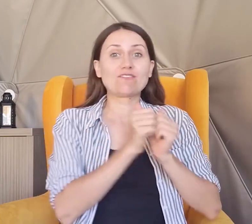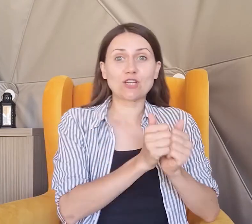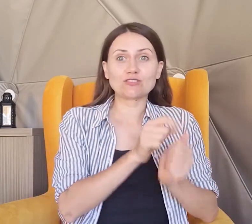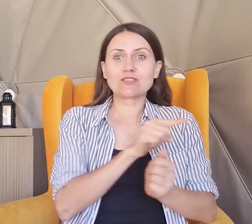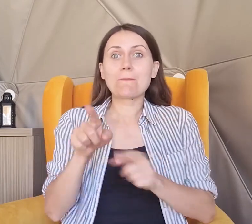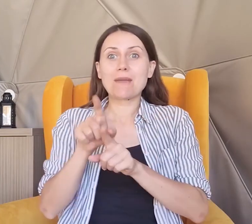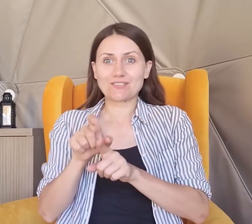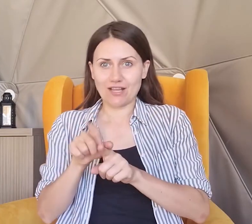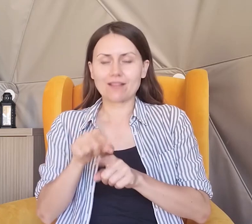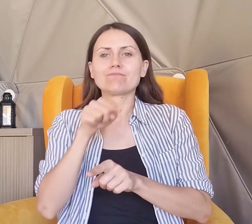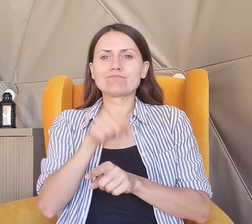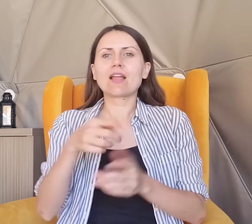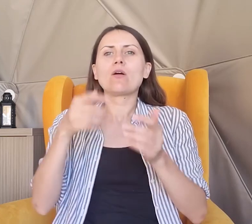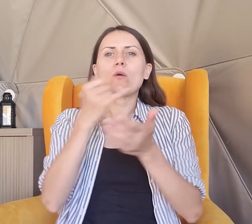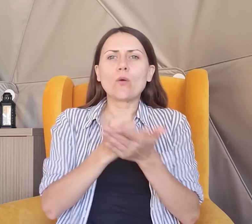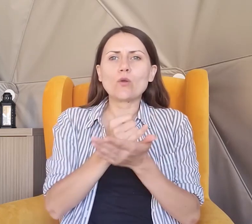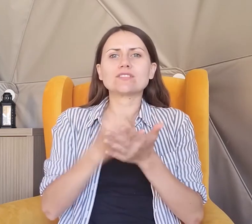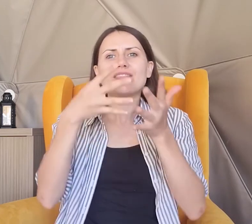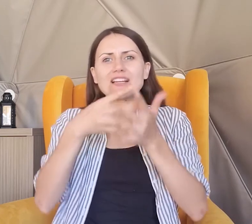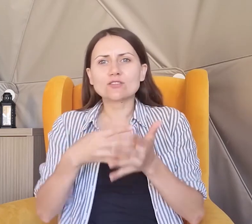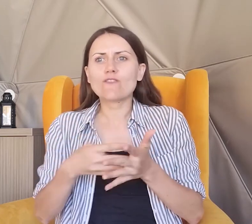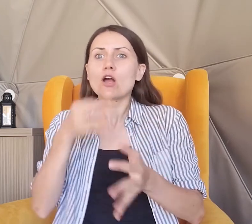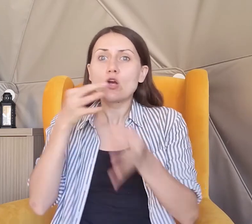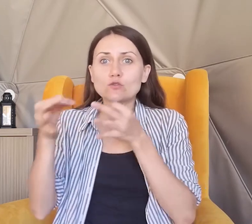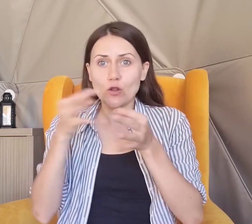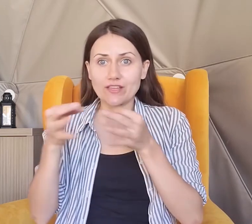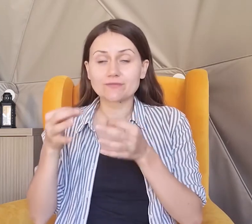• wrzesień-październik – testowanie i konsultowanie kursu,